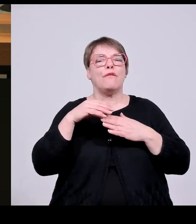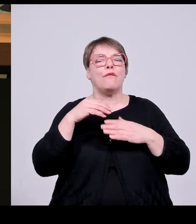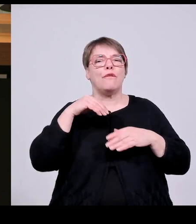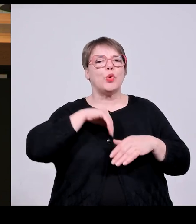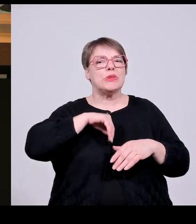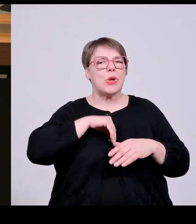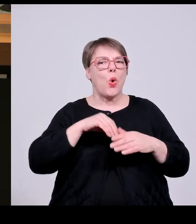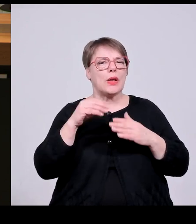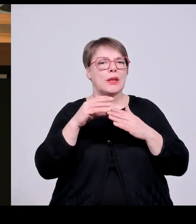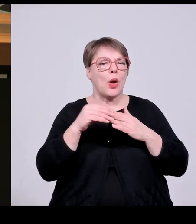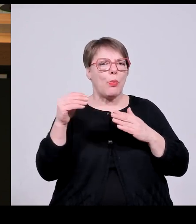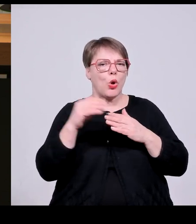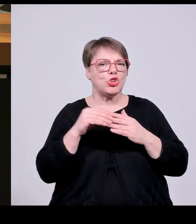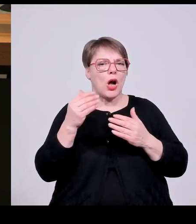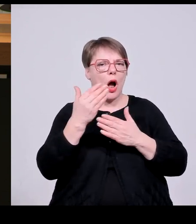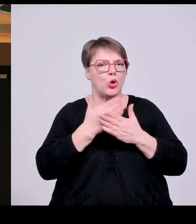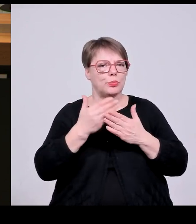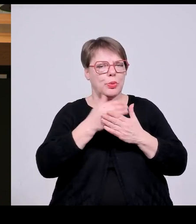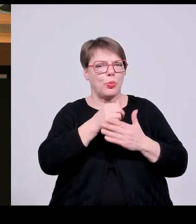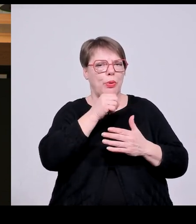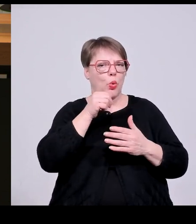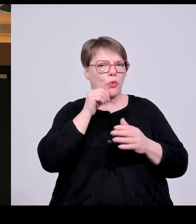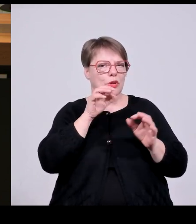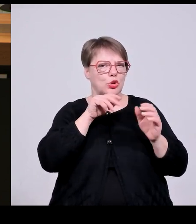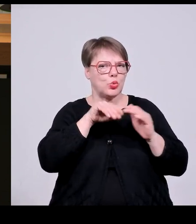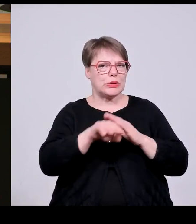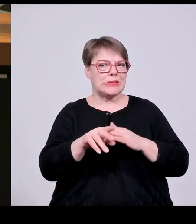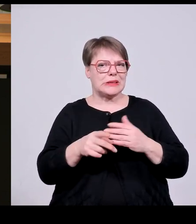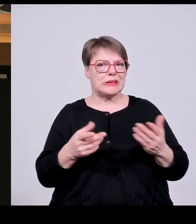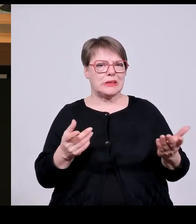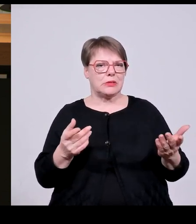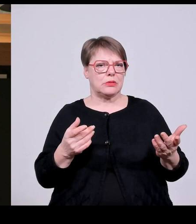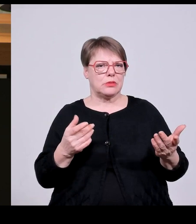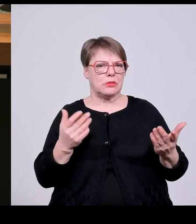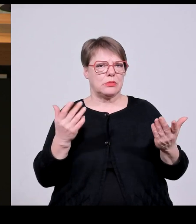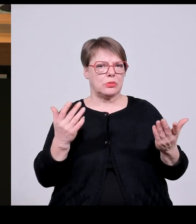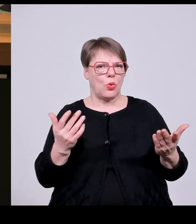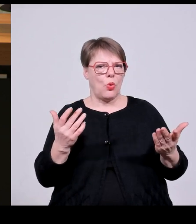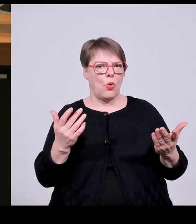grüne Gesundheitssenatorin hat nicht gehandelt, hat das immer